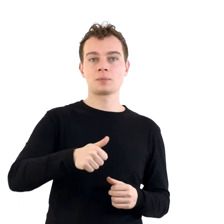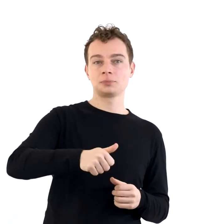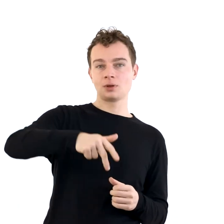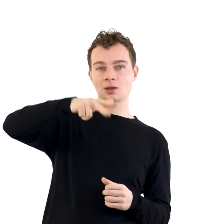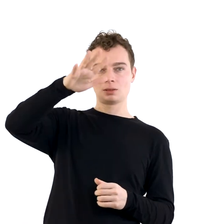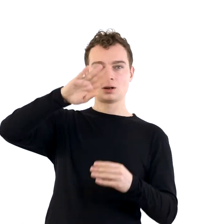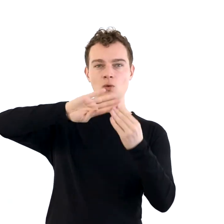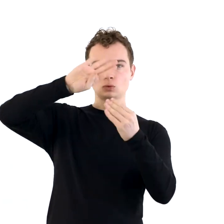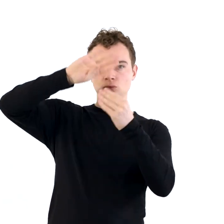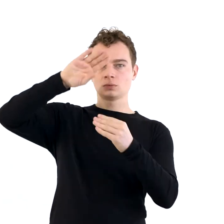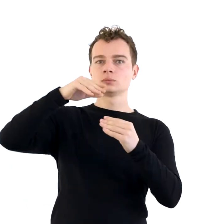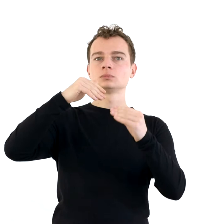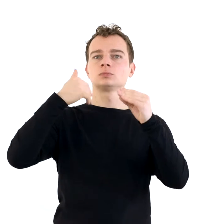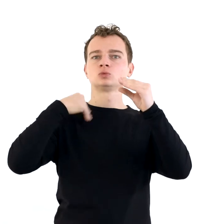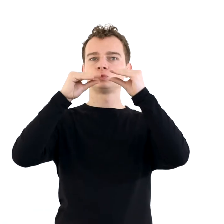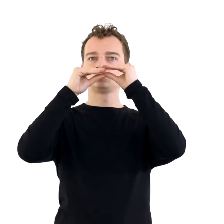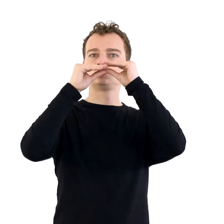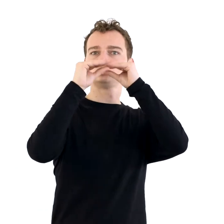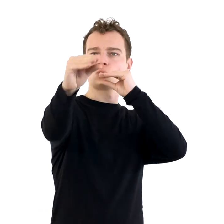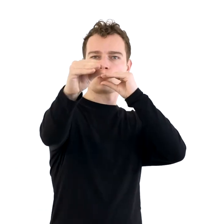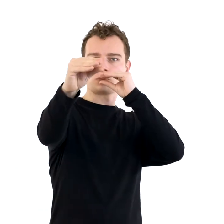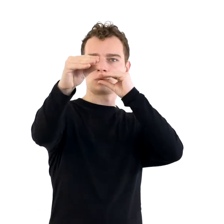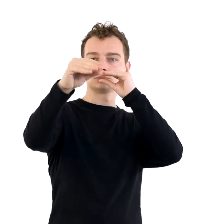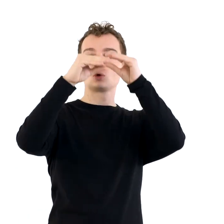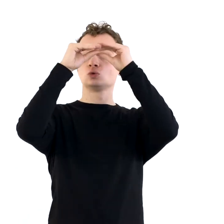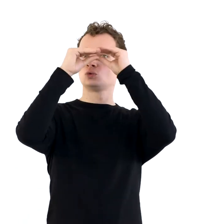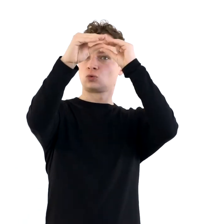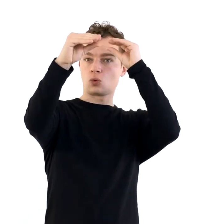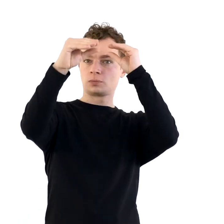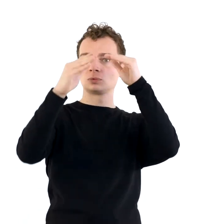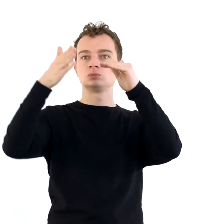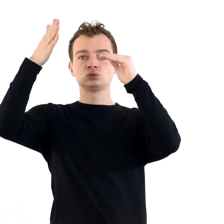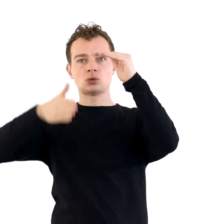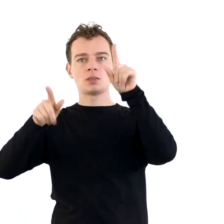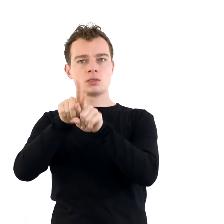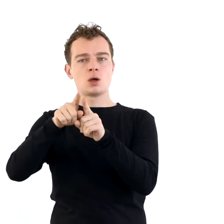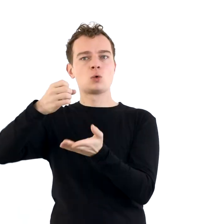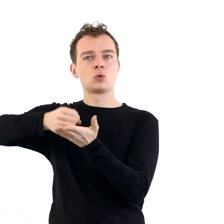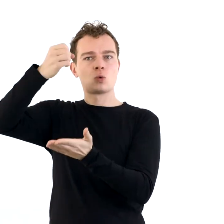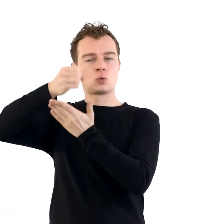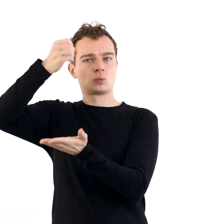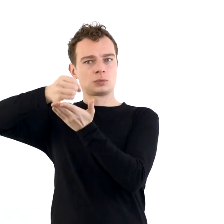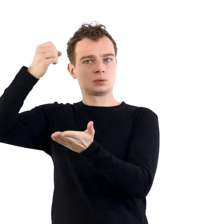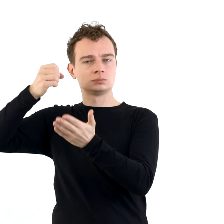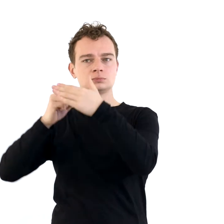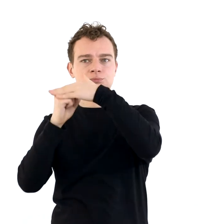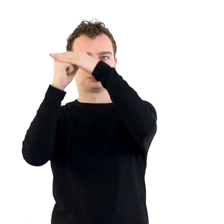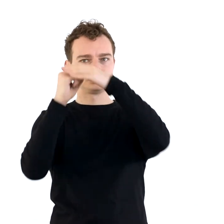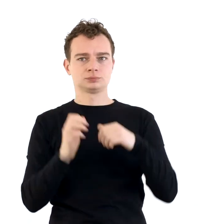Kondygnacje rozdzielały płaskie stropy oparte na ścianach i kolumnach.